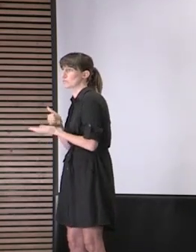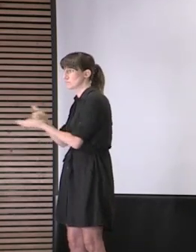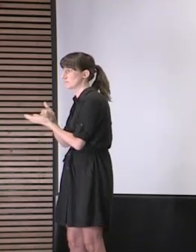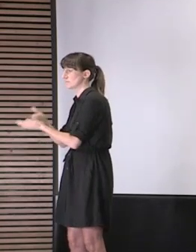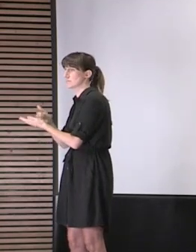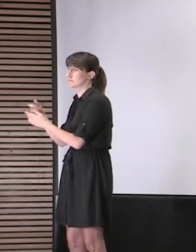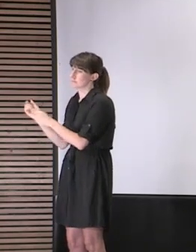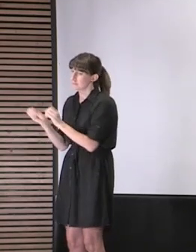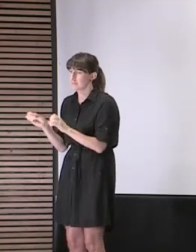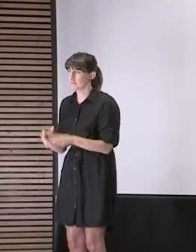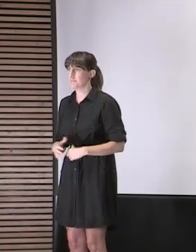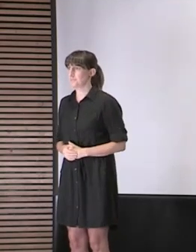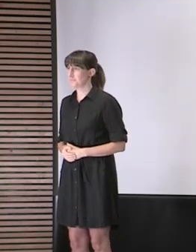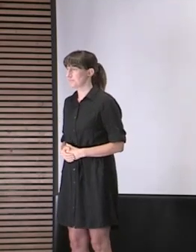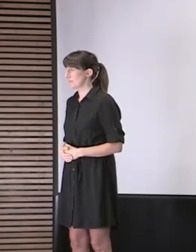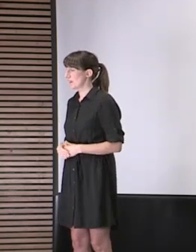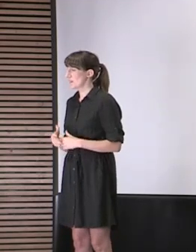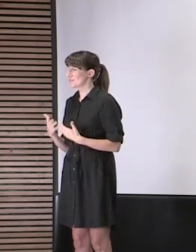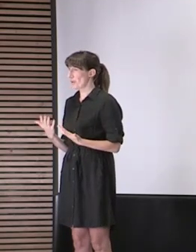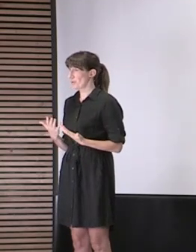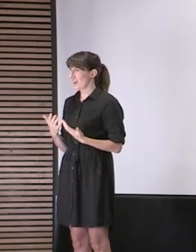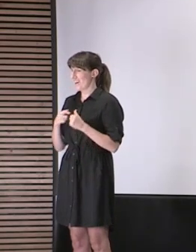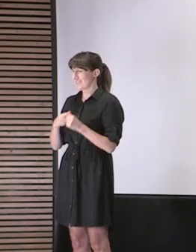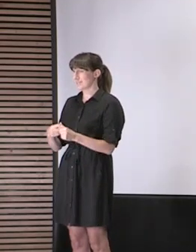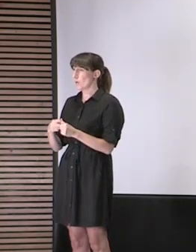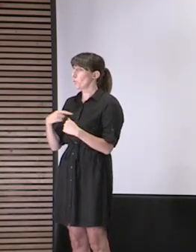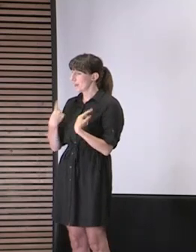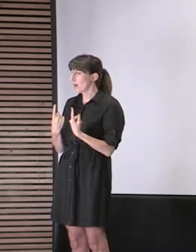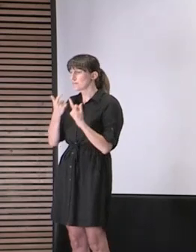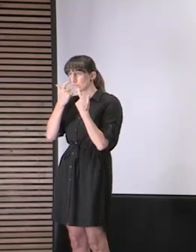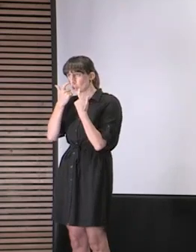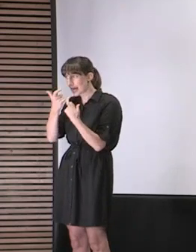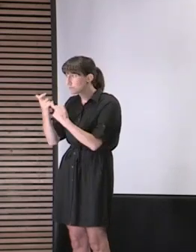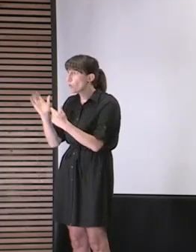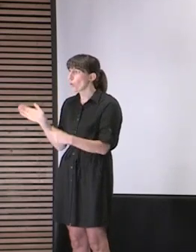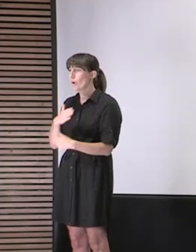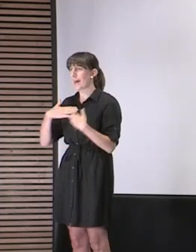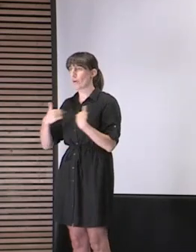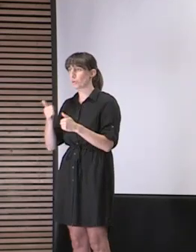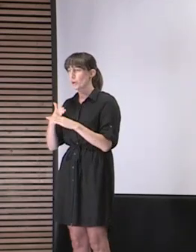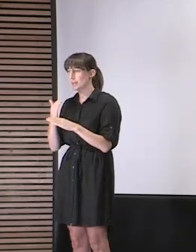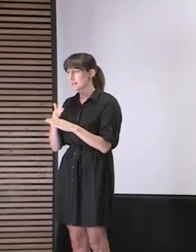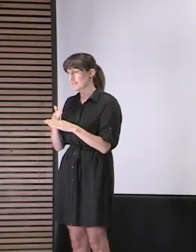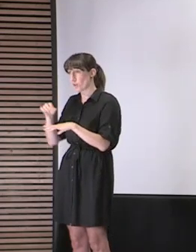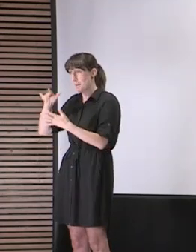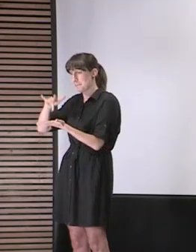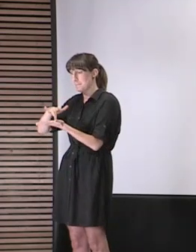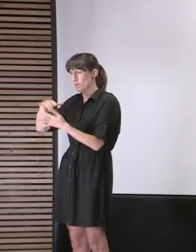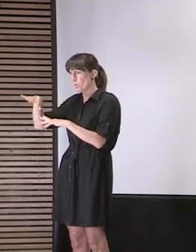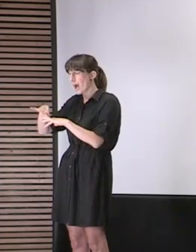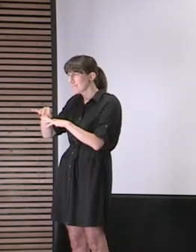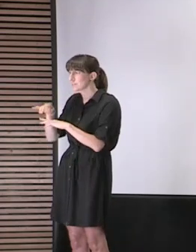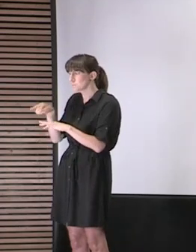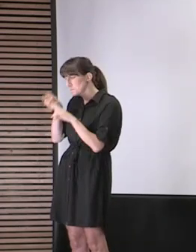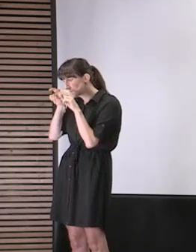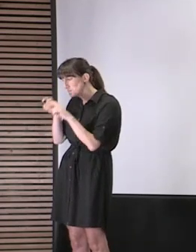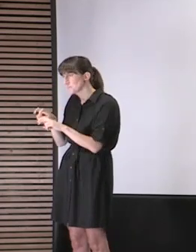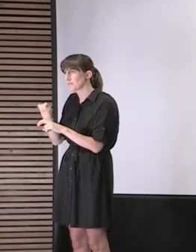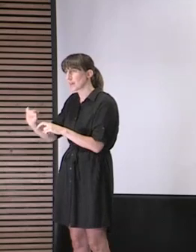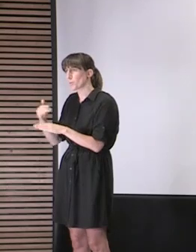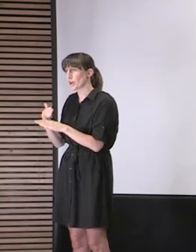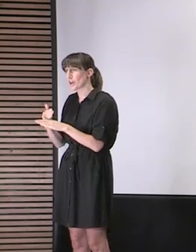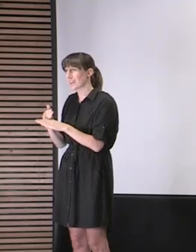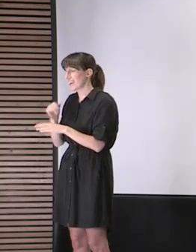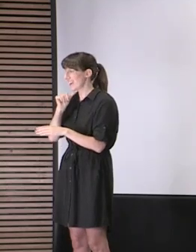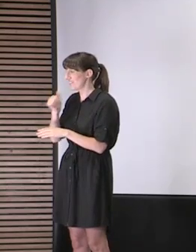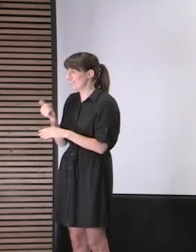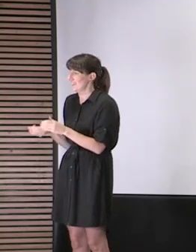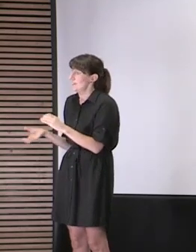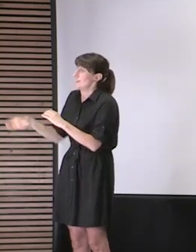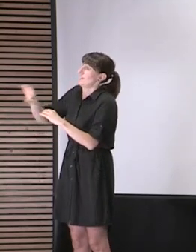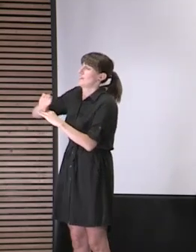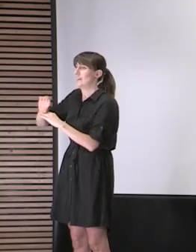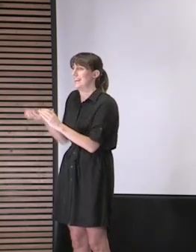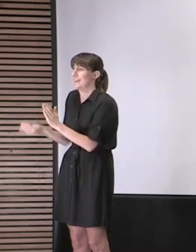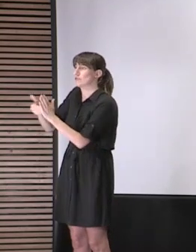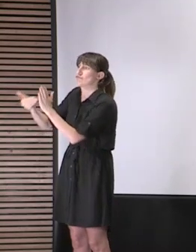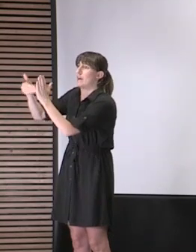eso. Que les dices a ellos?